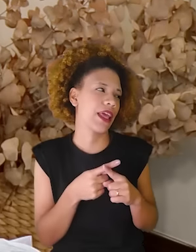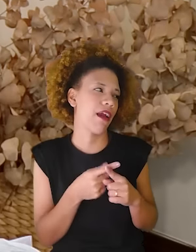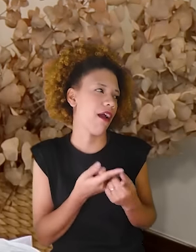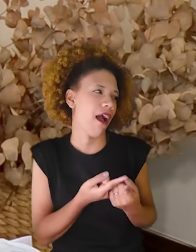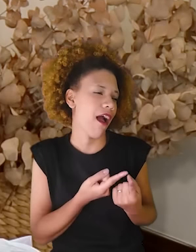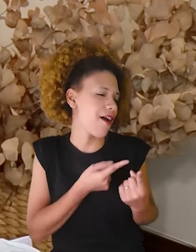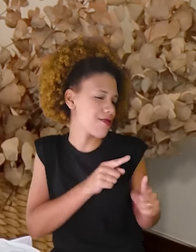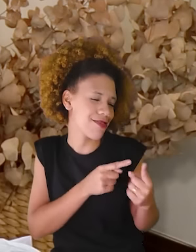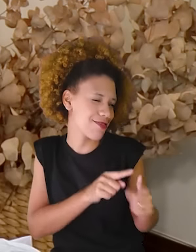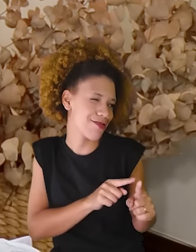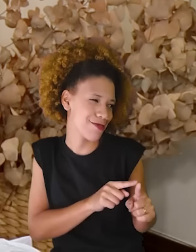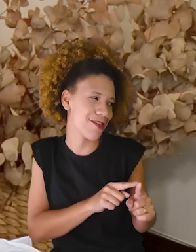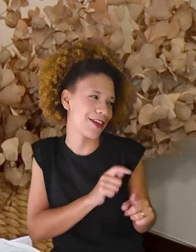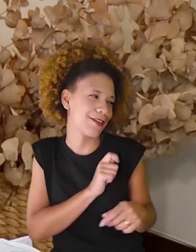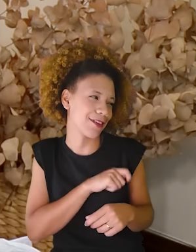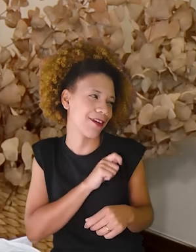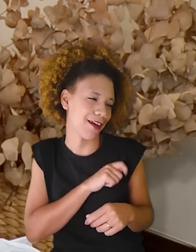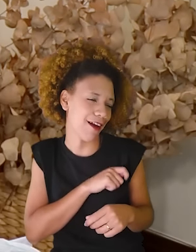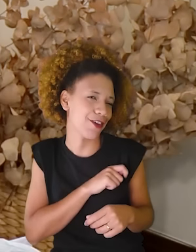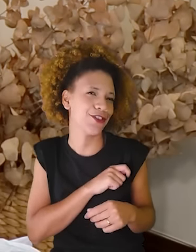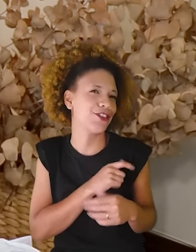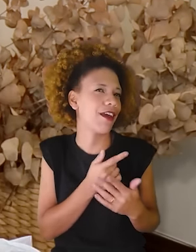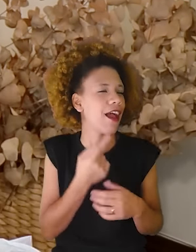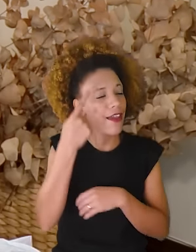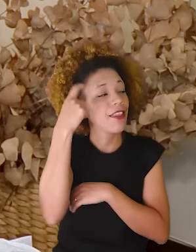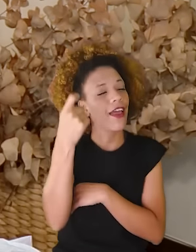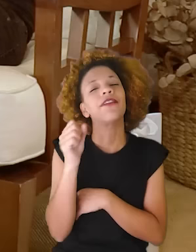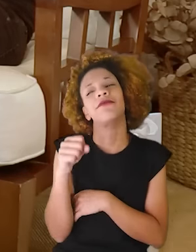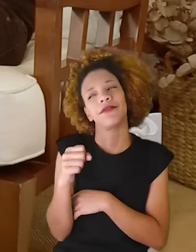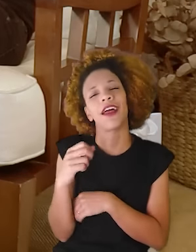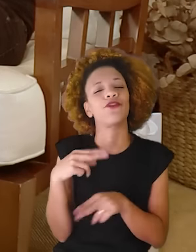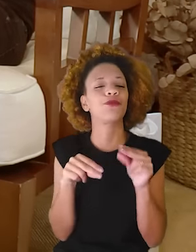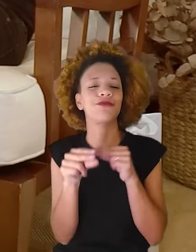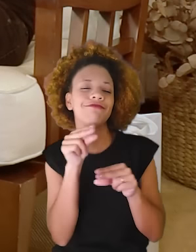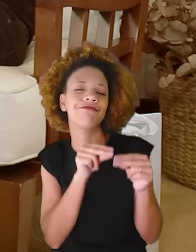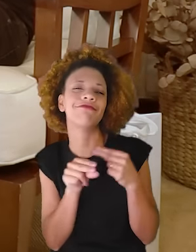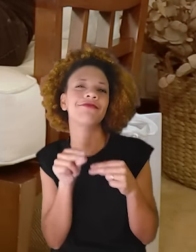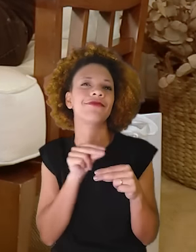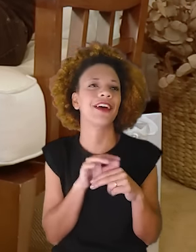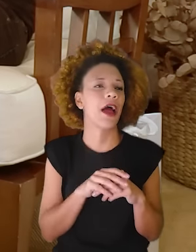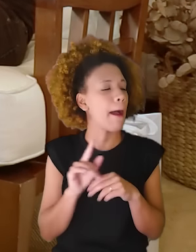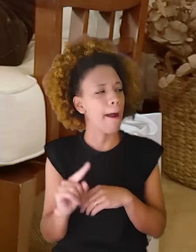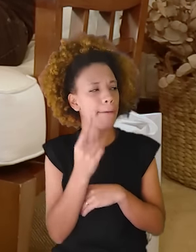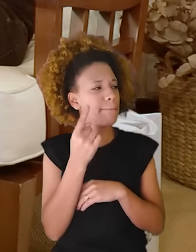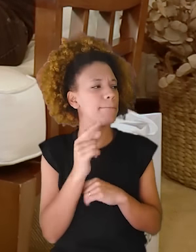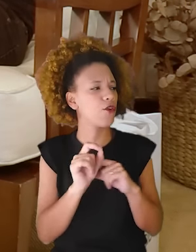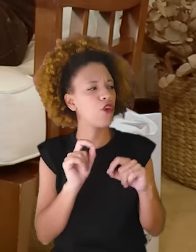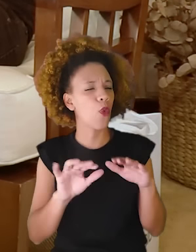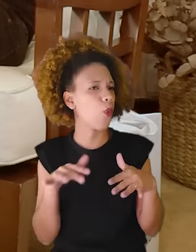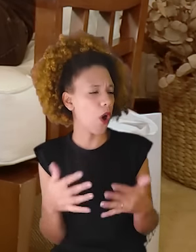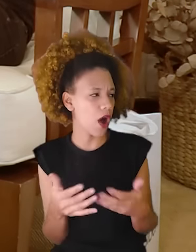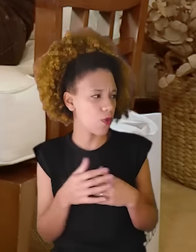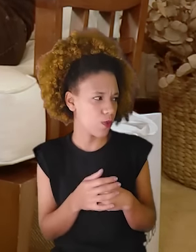elas são trollagens mais digamos pensadas A ideia é na ideia a tua primeira foi qual foi foi foi do